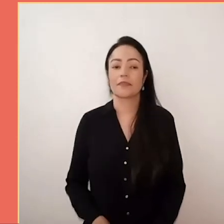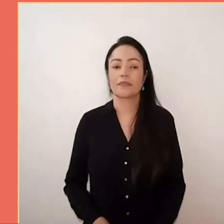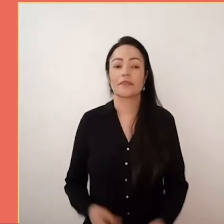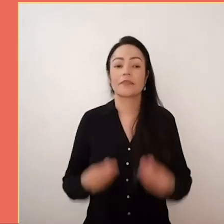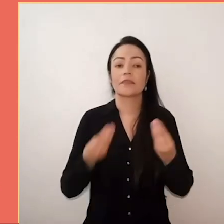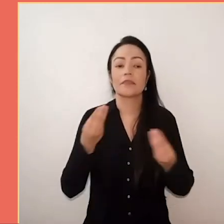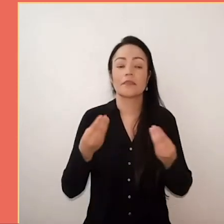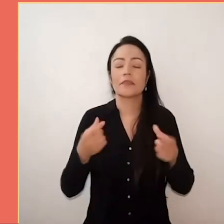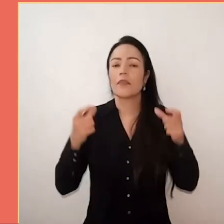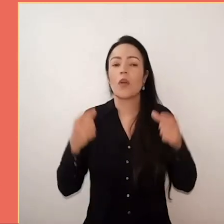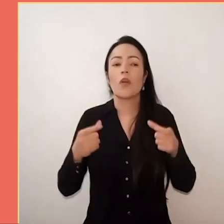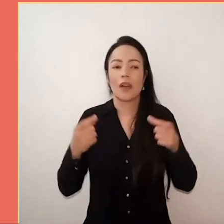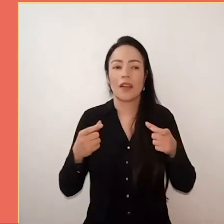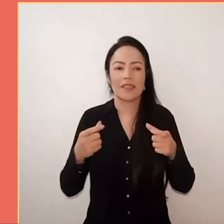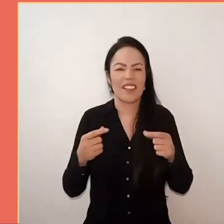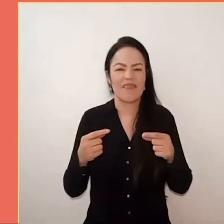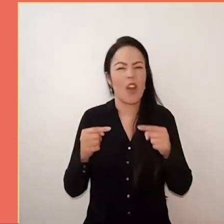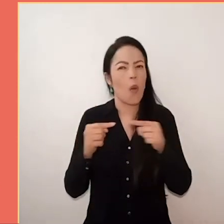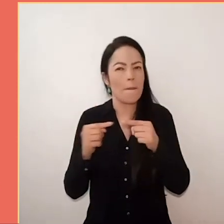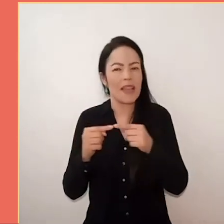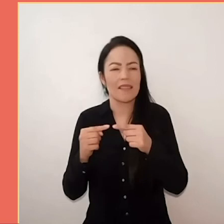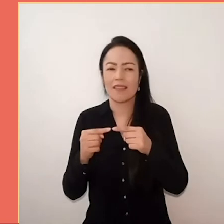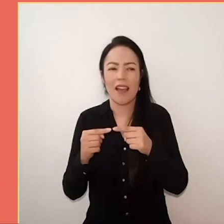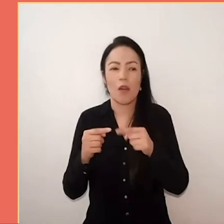menos apropriados. De trocar o lugar delas,